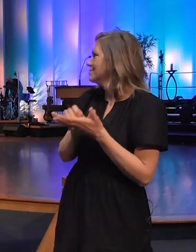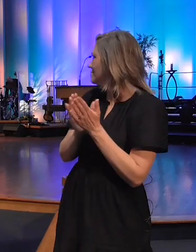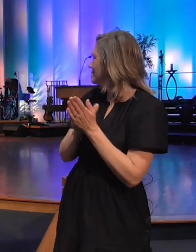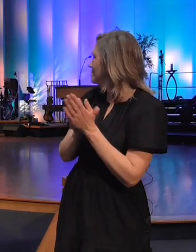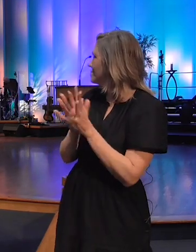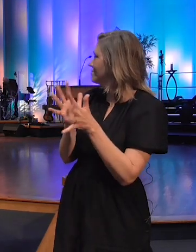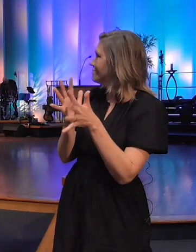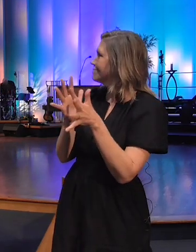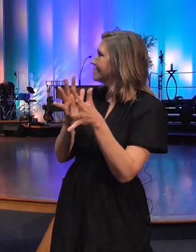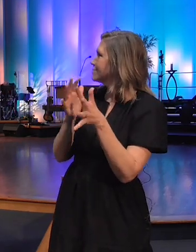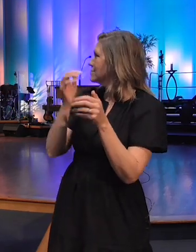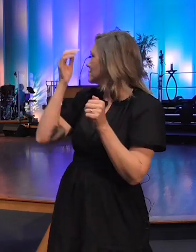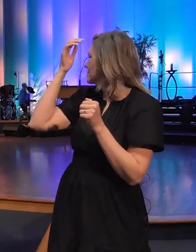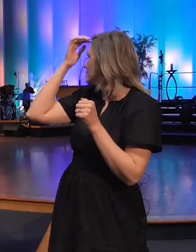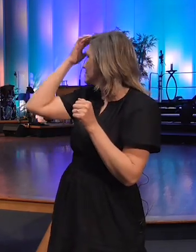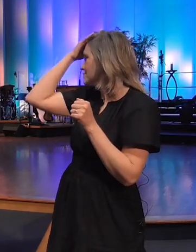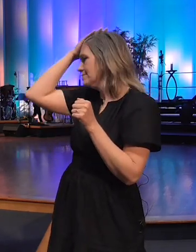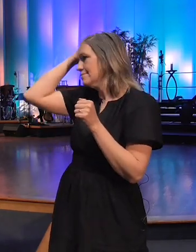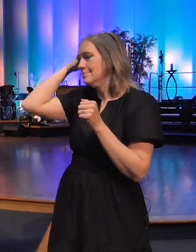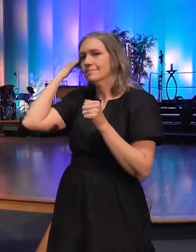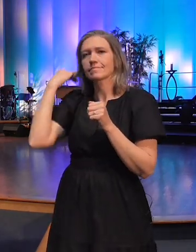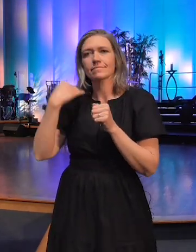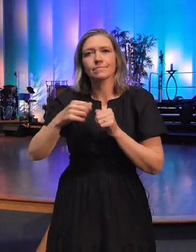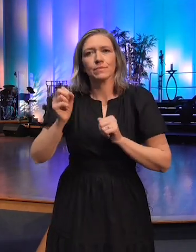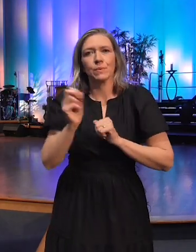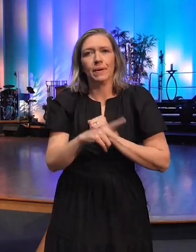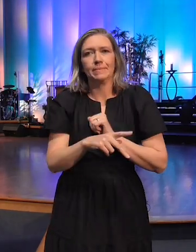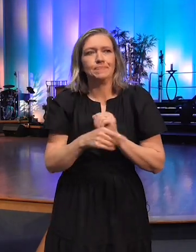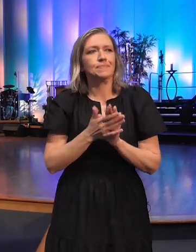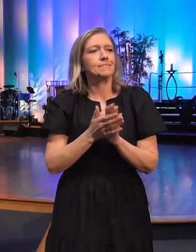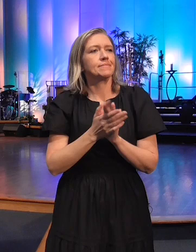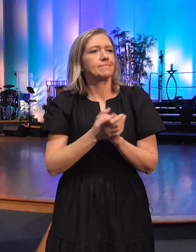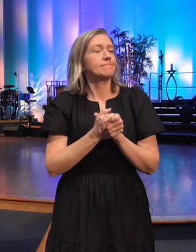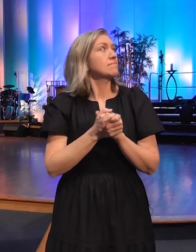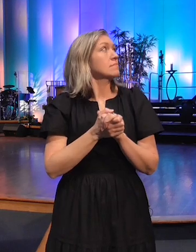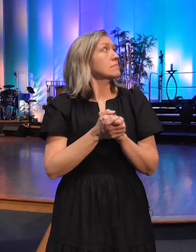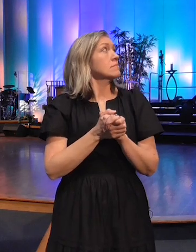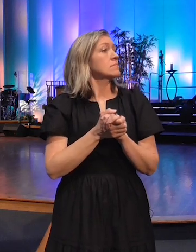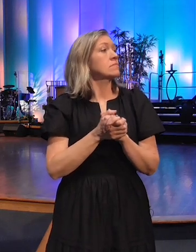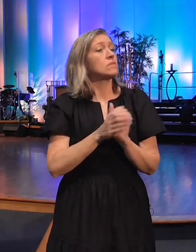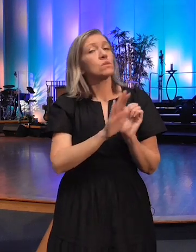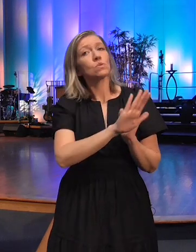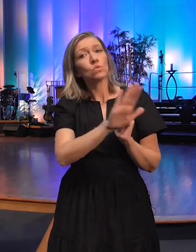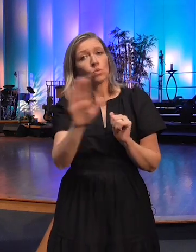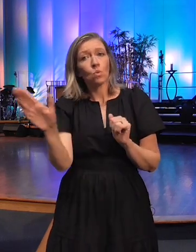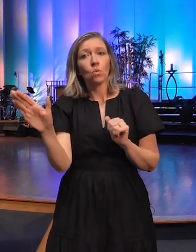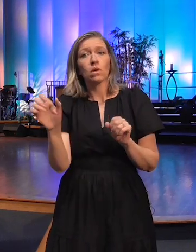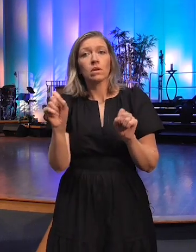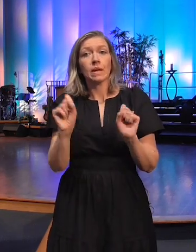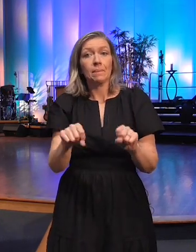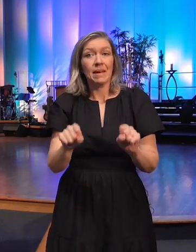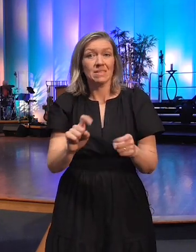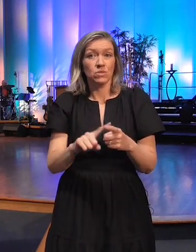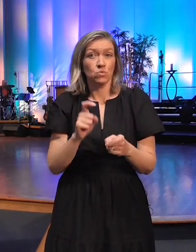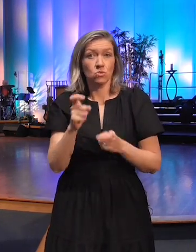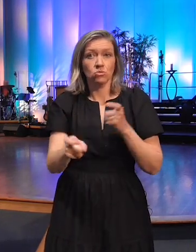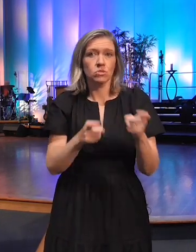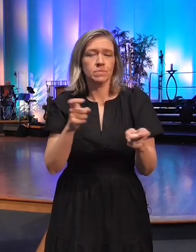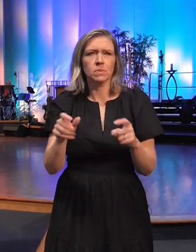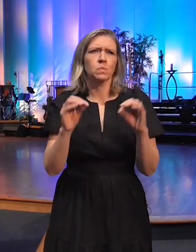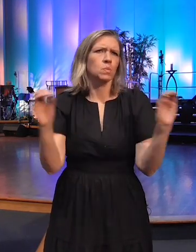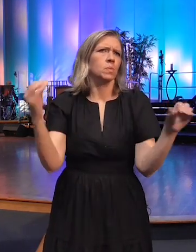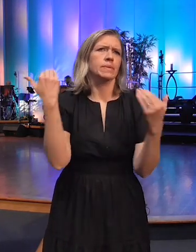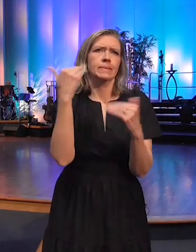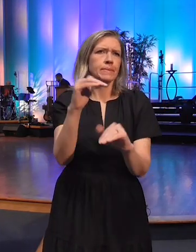así que tu capacidad para contribuir es ilimitada y espero que sepas que eso se extiende a tus